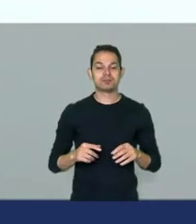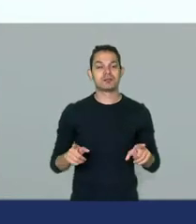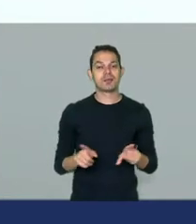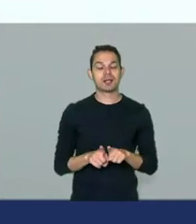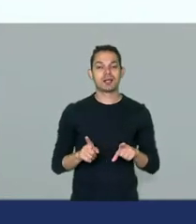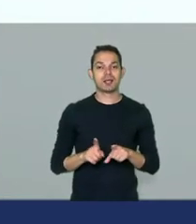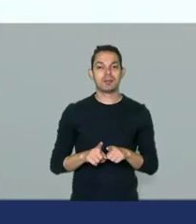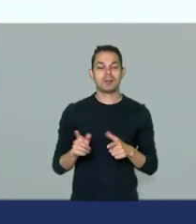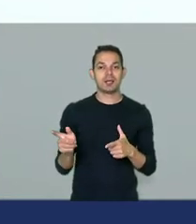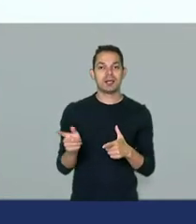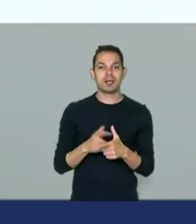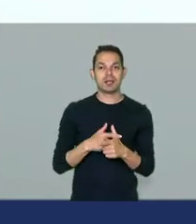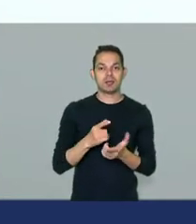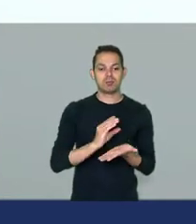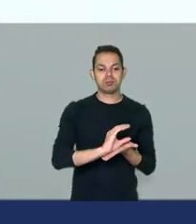BOLSA DE... ANUNCIA A DISTRIBUIÇÃO DE DIVIDENDOS